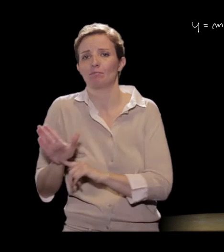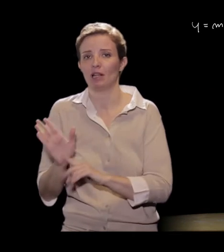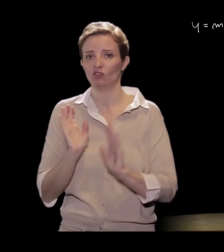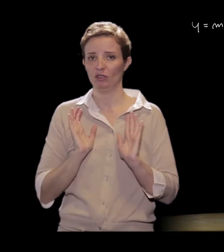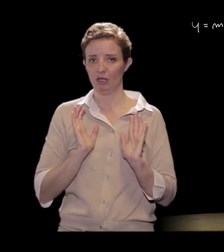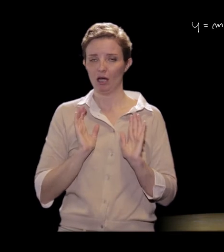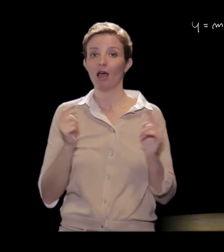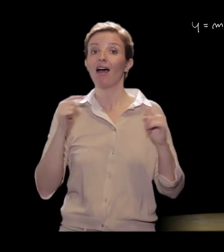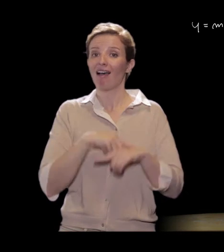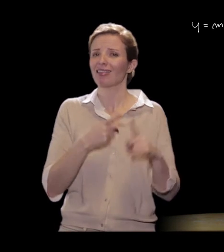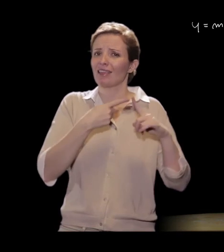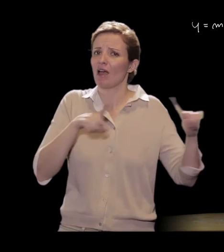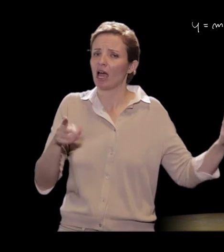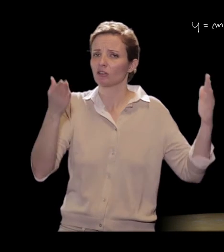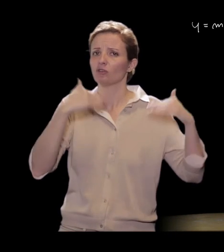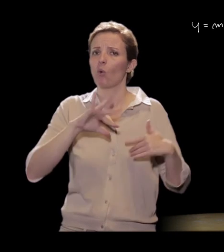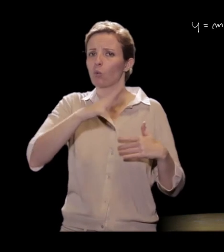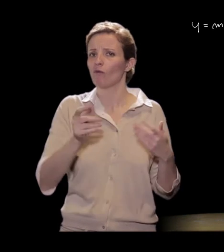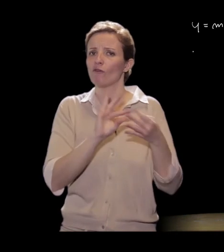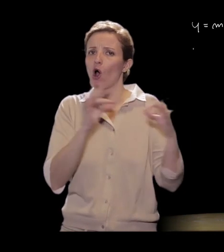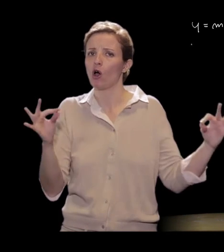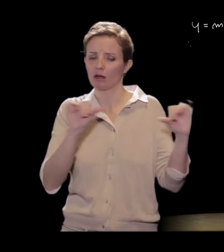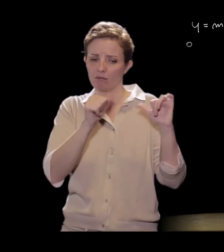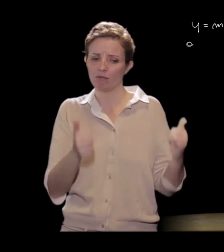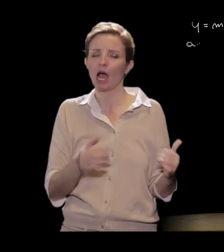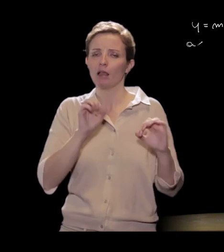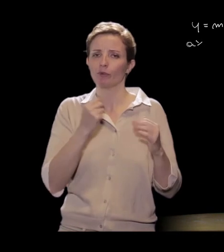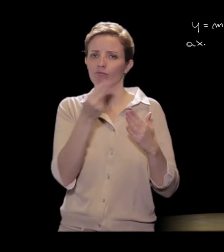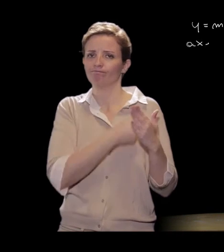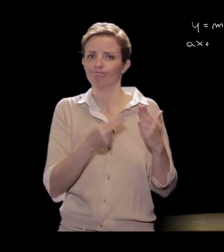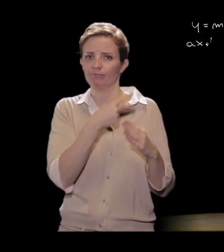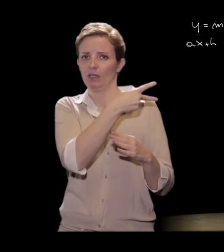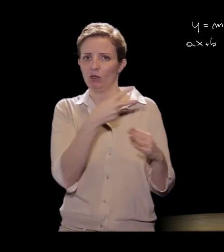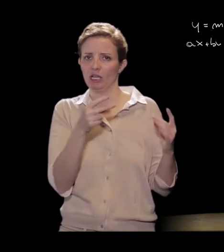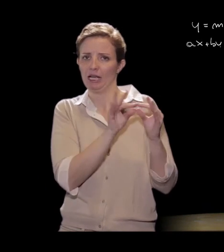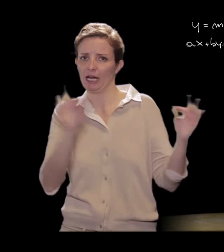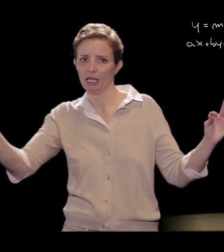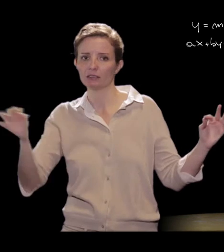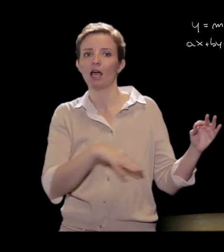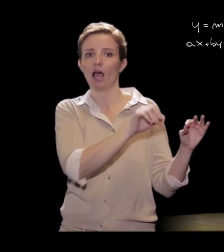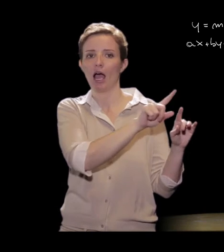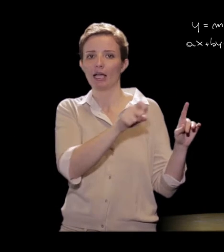A differenza di un'altra forma in cui può essere scritta la retta che è ax+bx+c=0